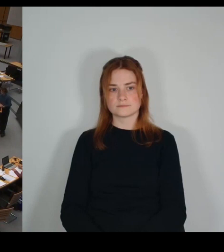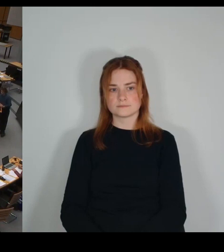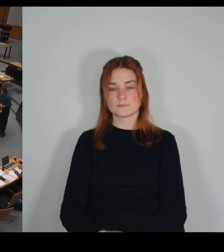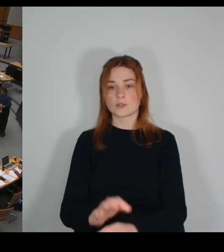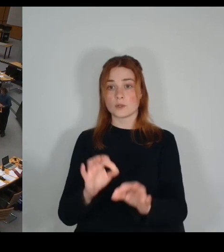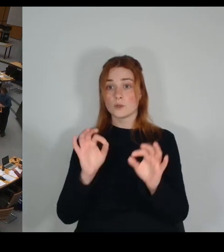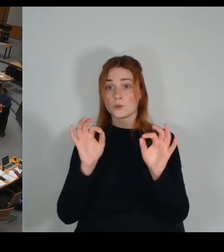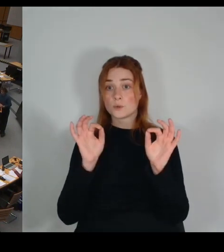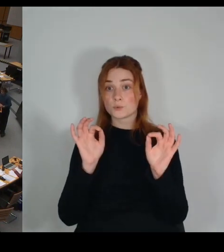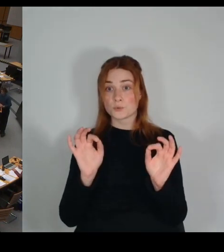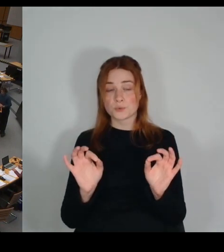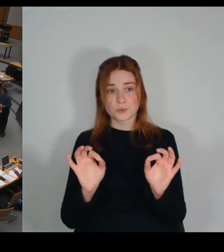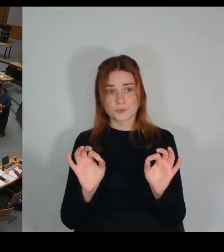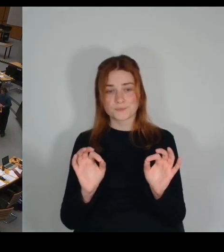die ist gar nicht anwesend bei diesem schönen Thema.